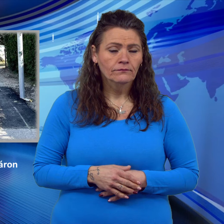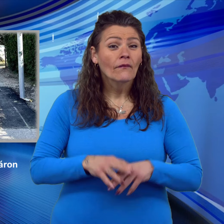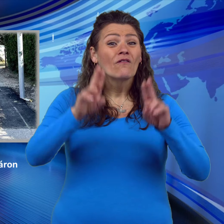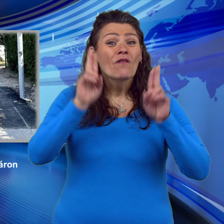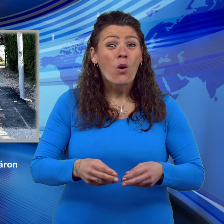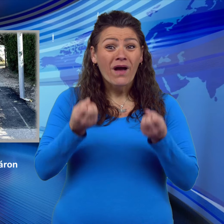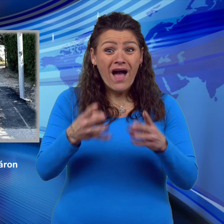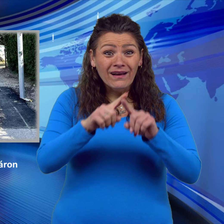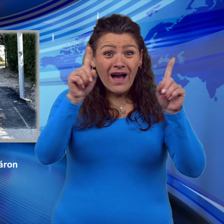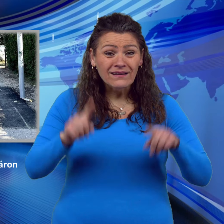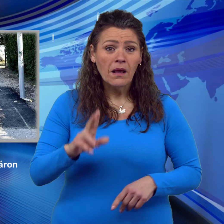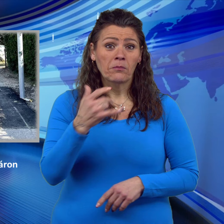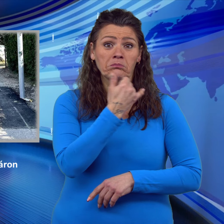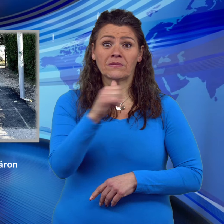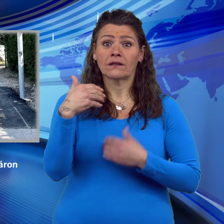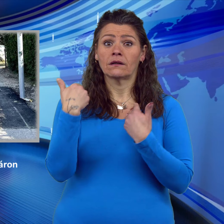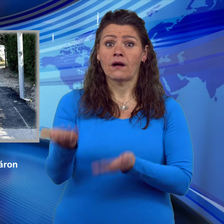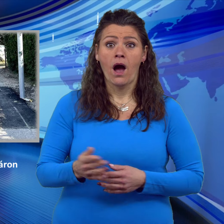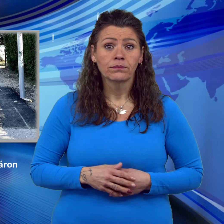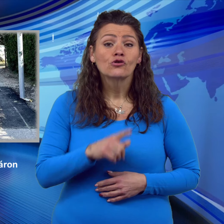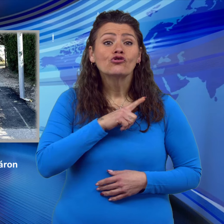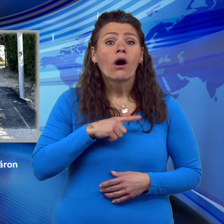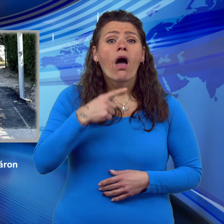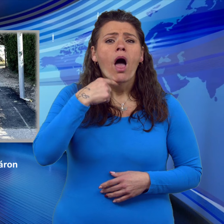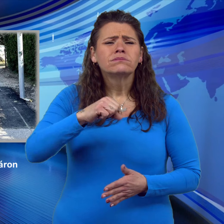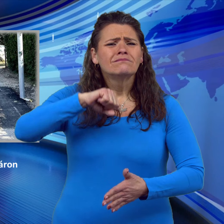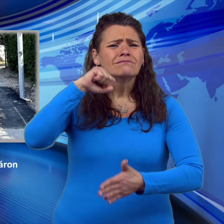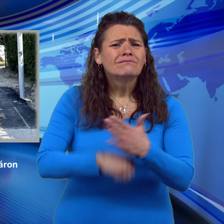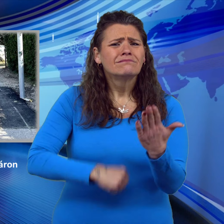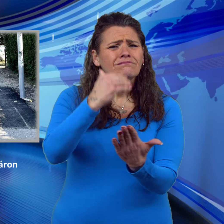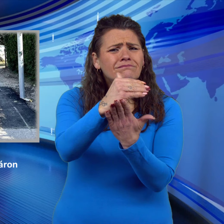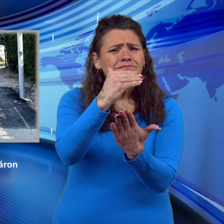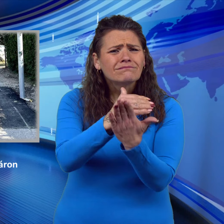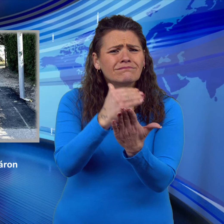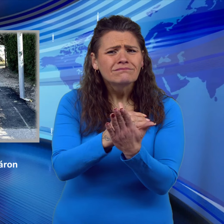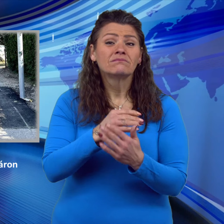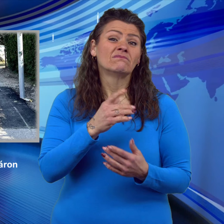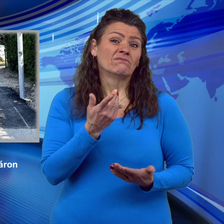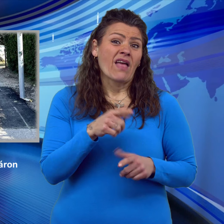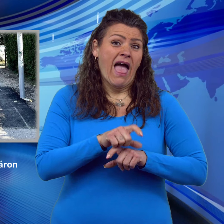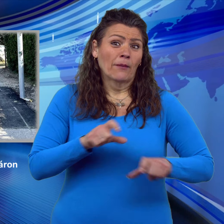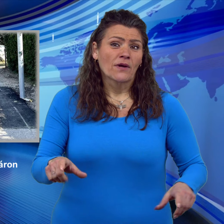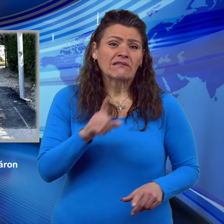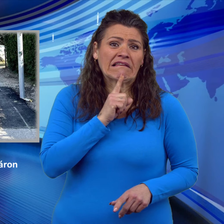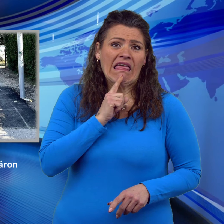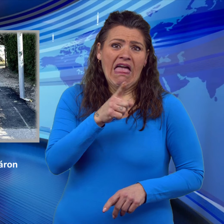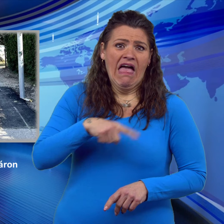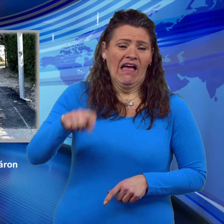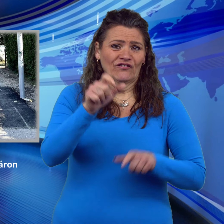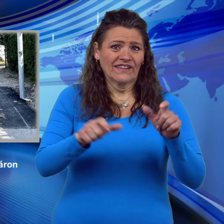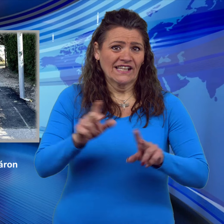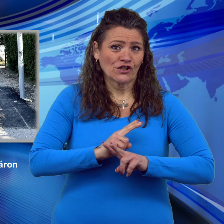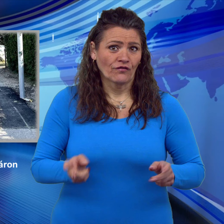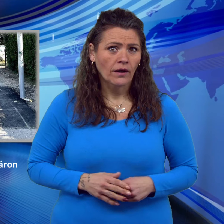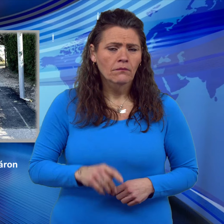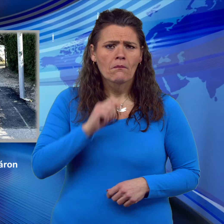Ilyen szigorú feltételel ellátott engedélyt azonban alig adnak ki,